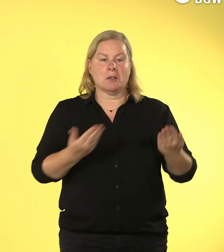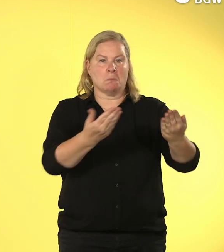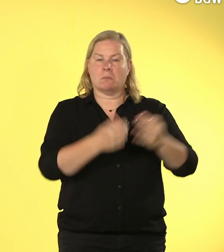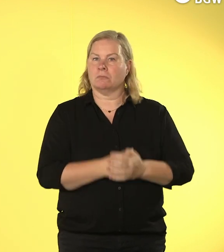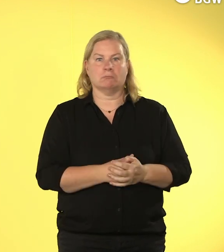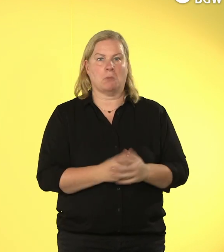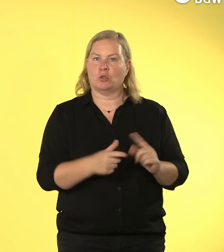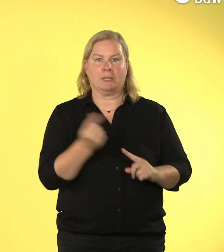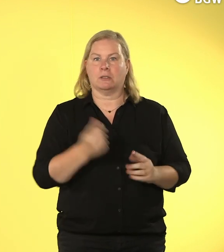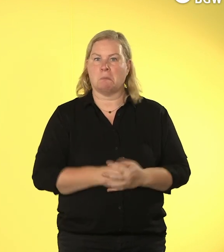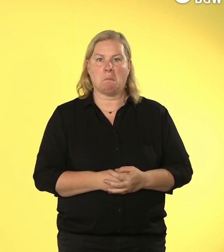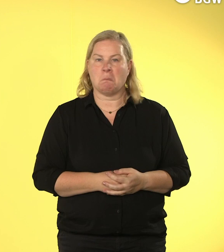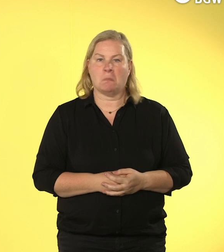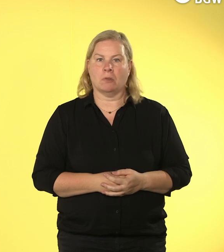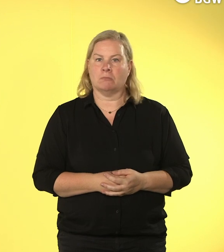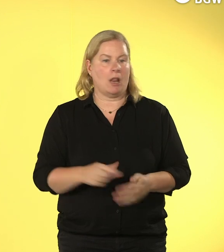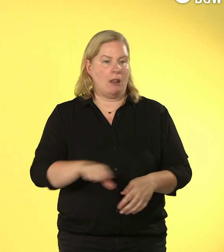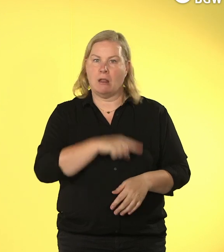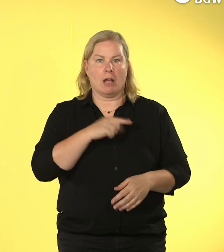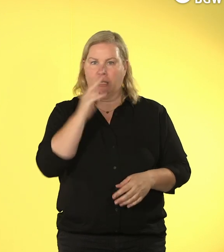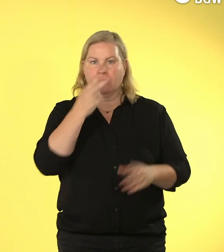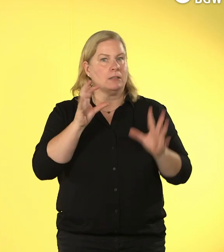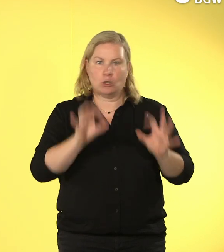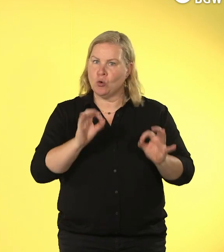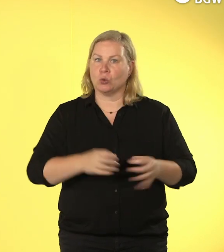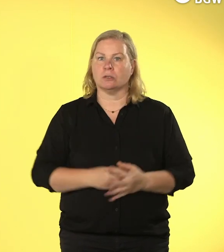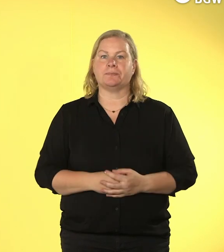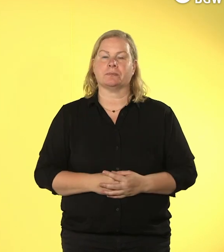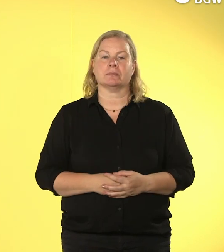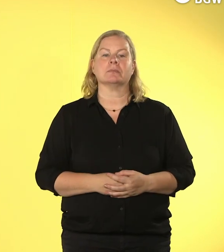den es seit Jahren gab. Okay, den muss ich mir anschauen.